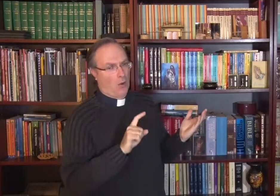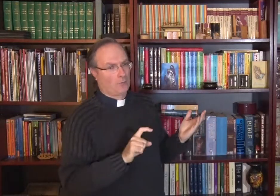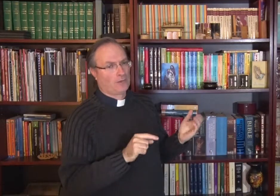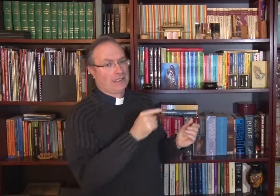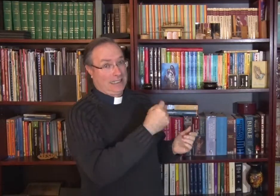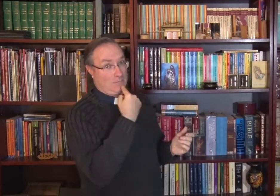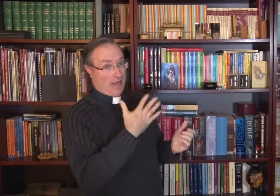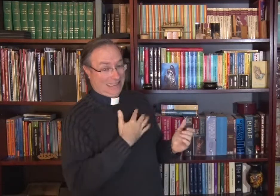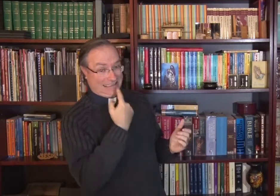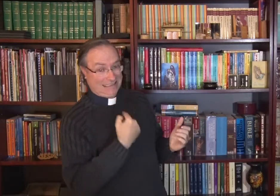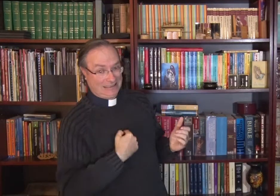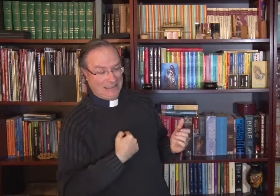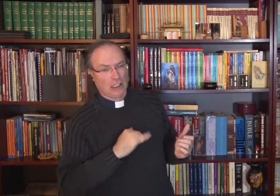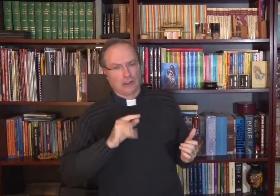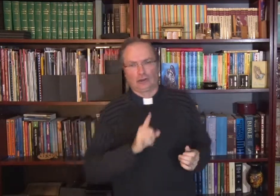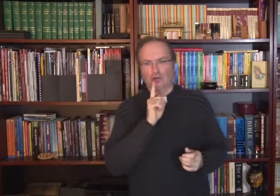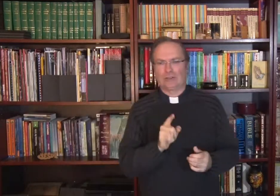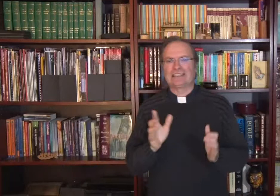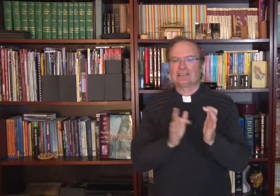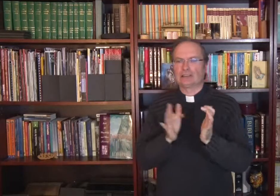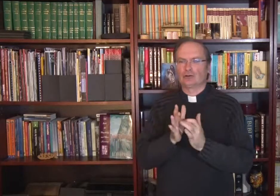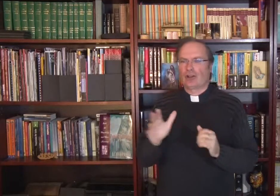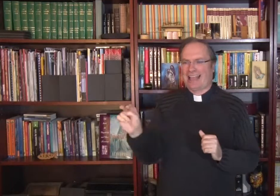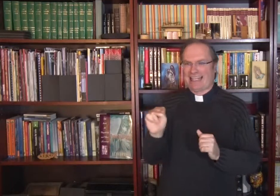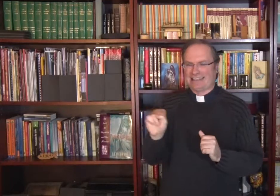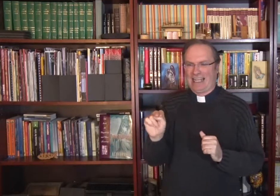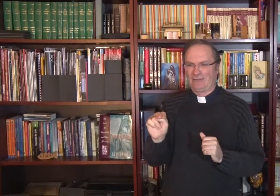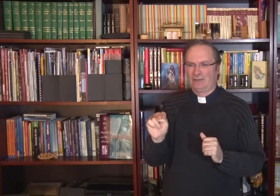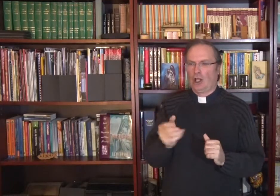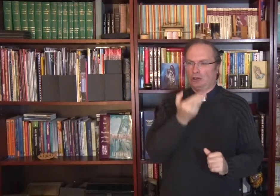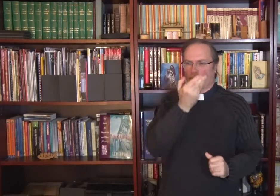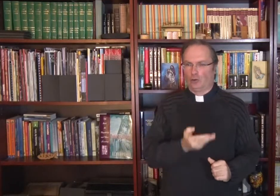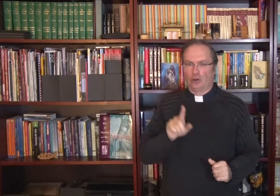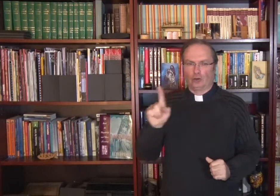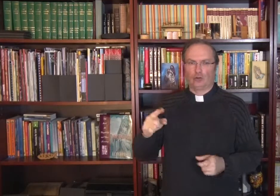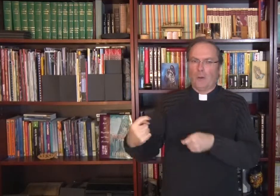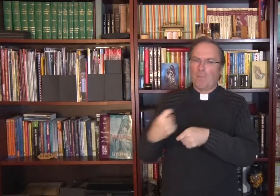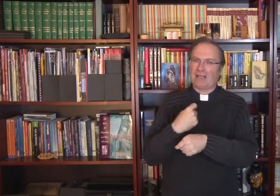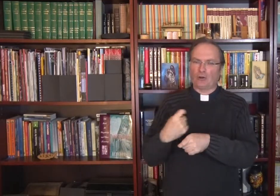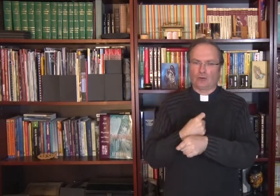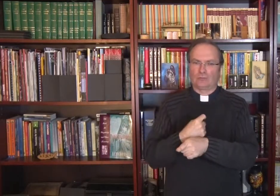Il m’a dit: ‘Je suis Jésus de Nazareth, celui que tu persécutes.’